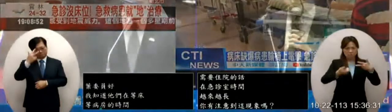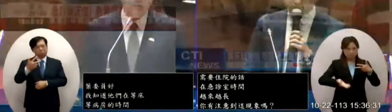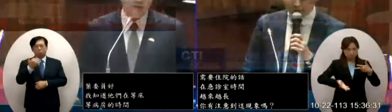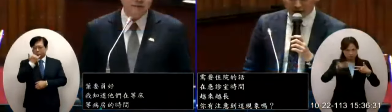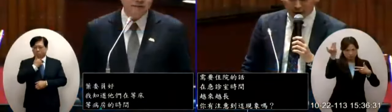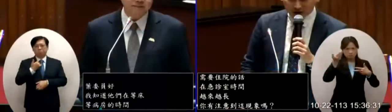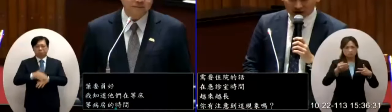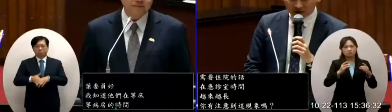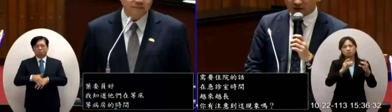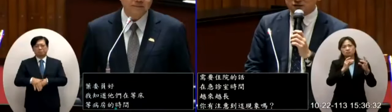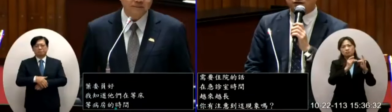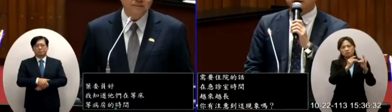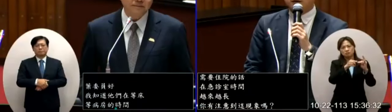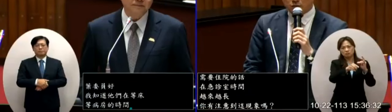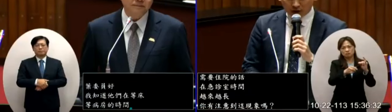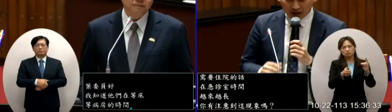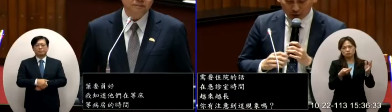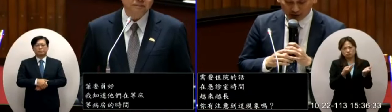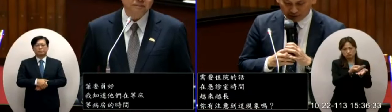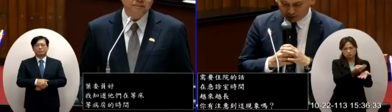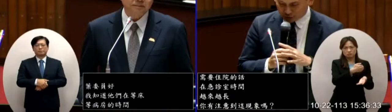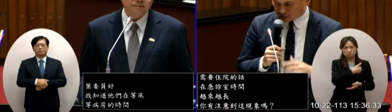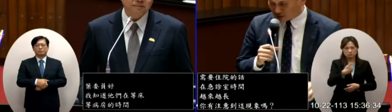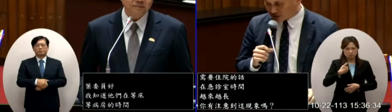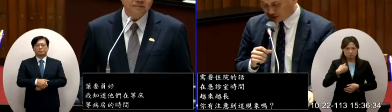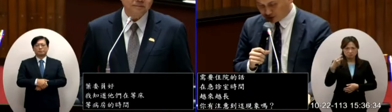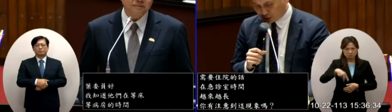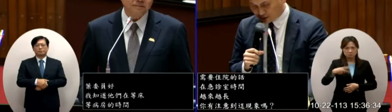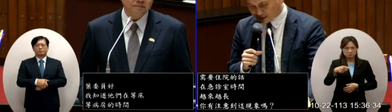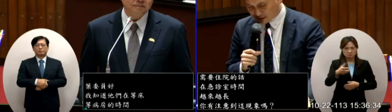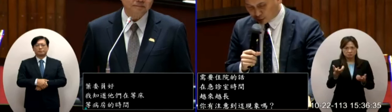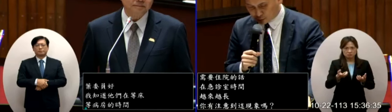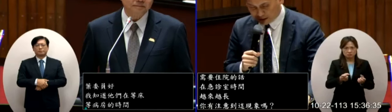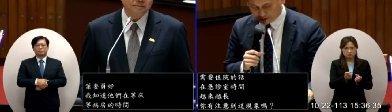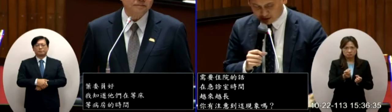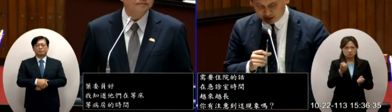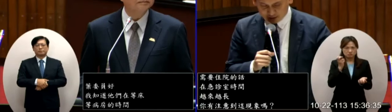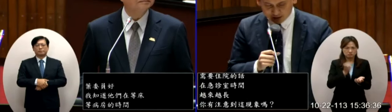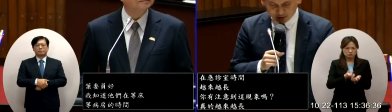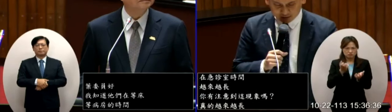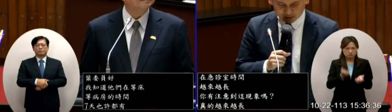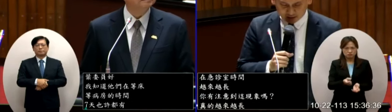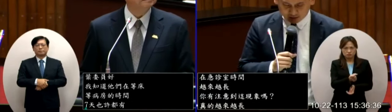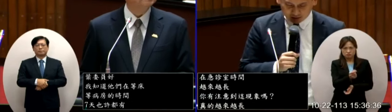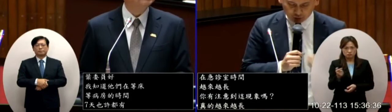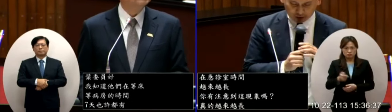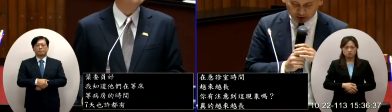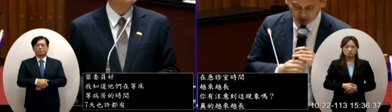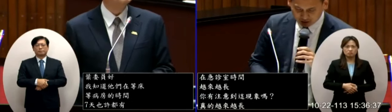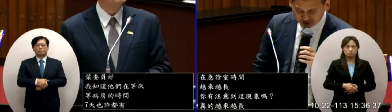這個是非常誇張 而且是越來越嚴重 先秀兩張圖 你看看現在急診的狀況